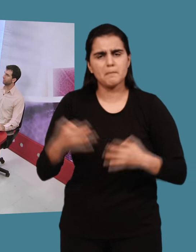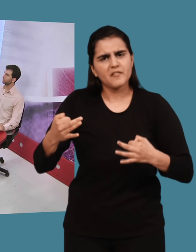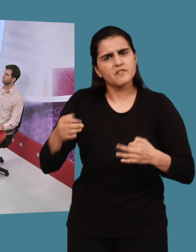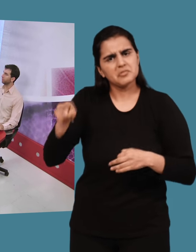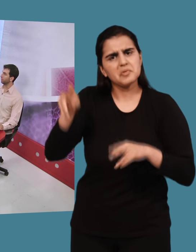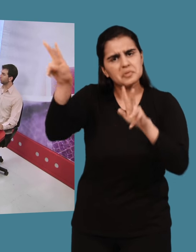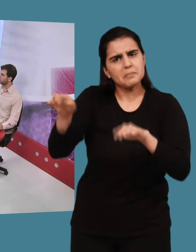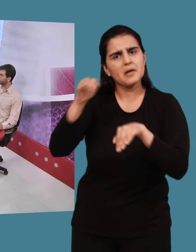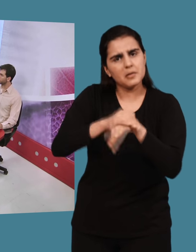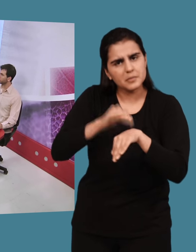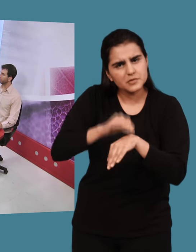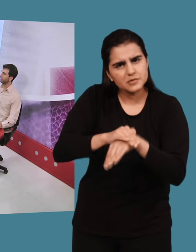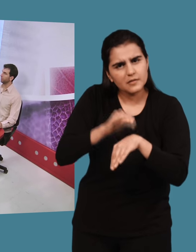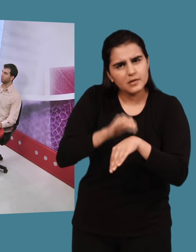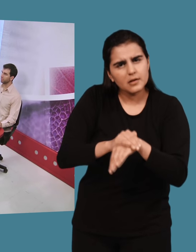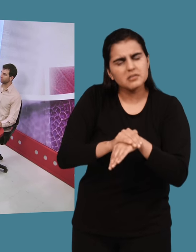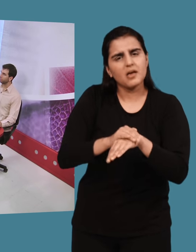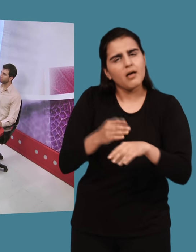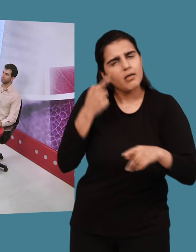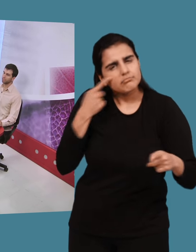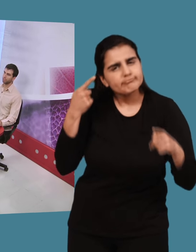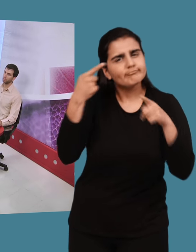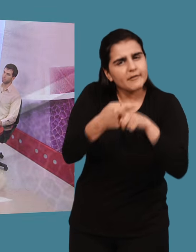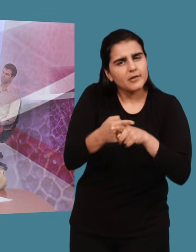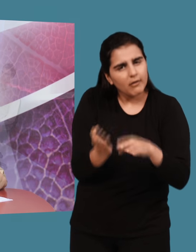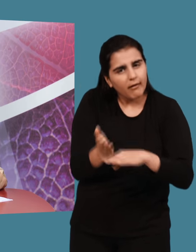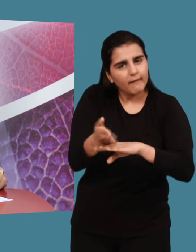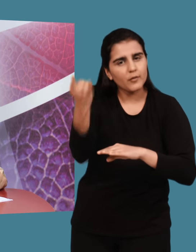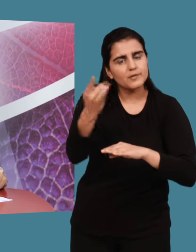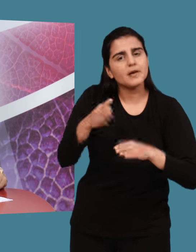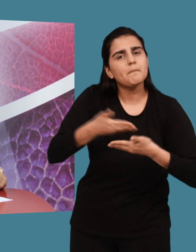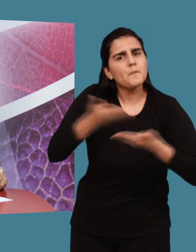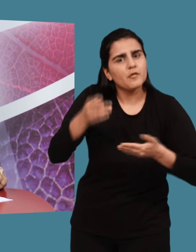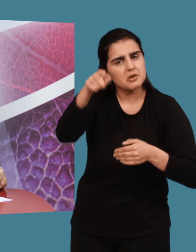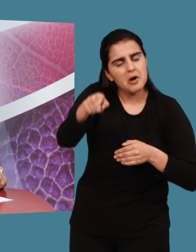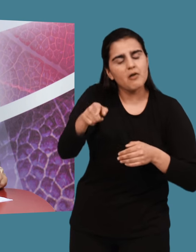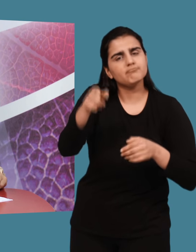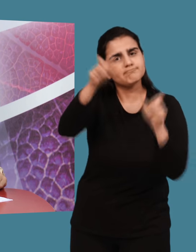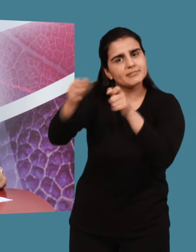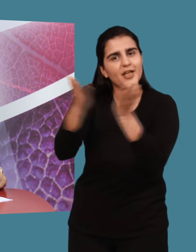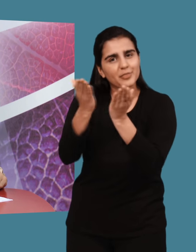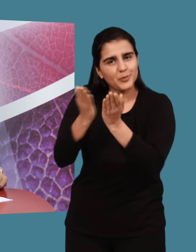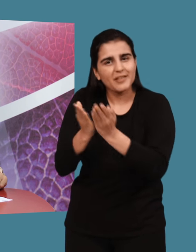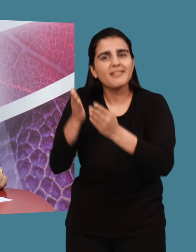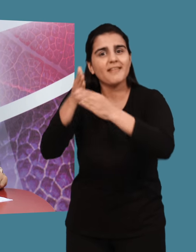sobre el tema de compromiso y de los desafíos de ingresar a la Universidad pública, es que nos comentaban los mismos ingresantes cuando estuvimos